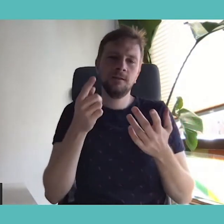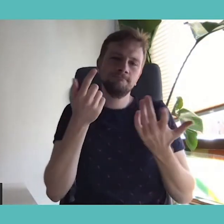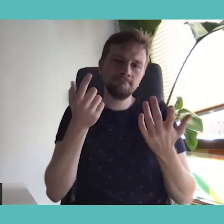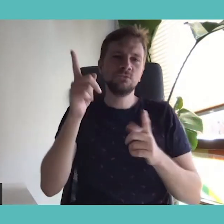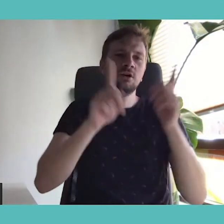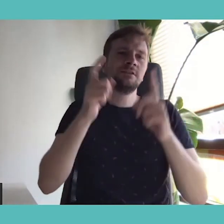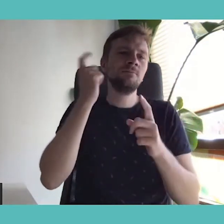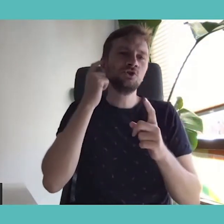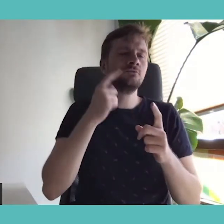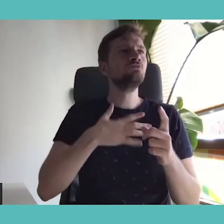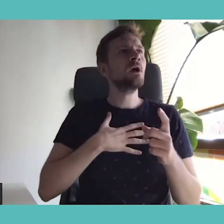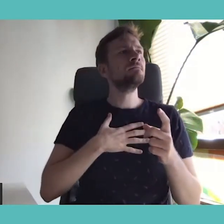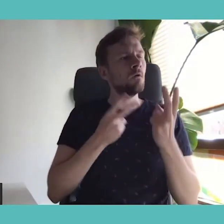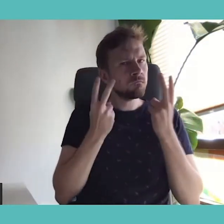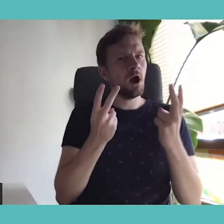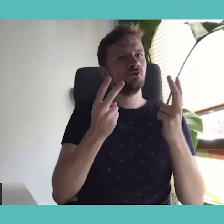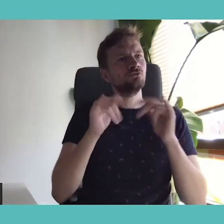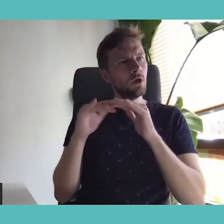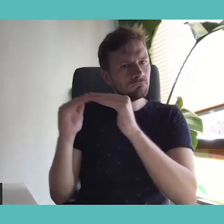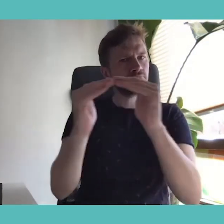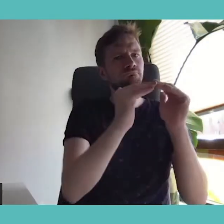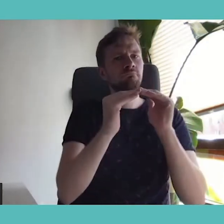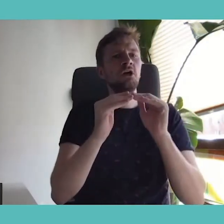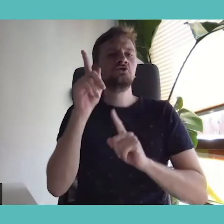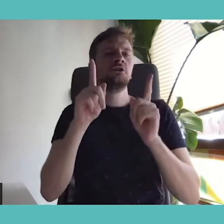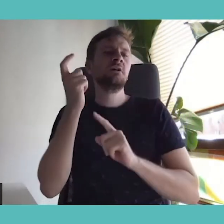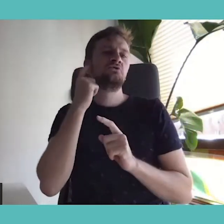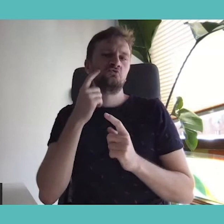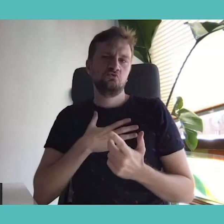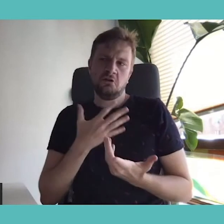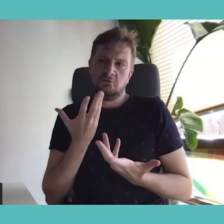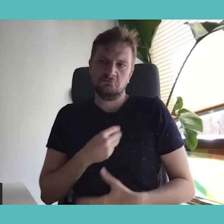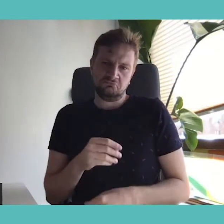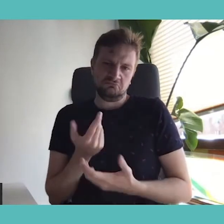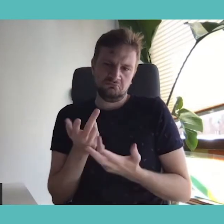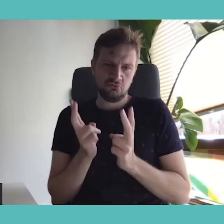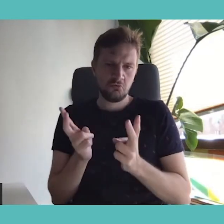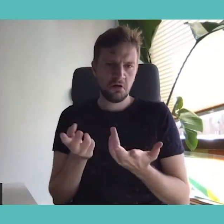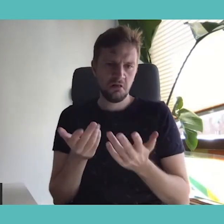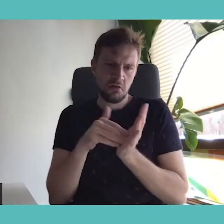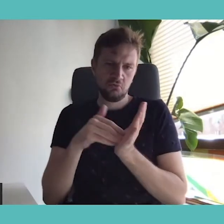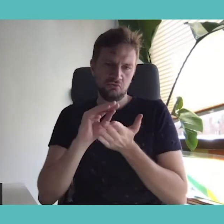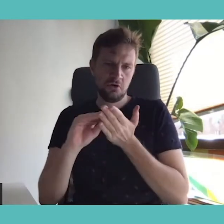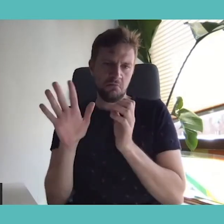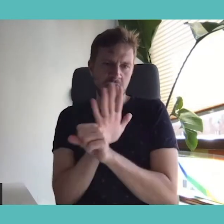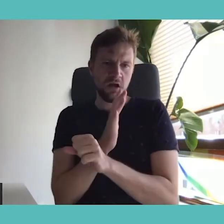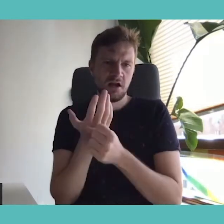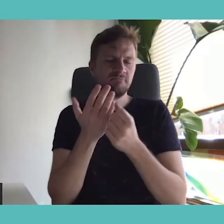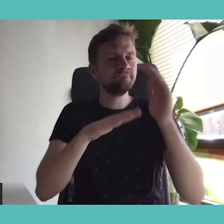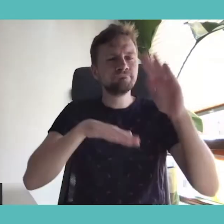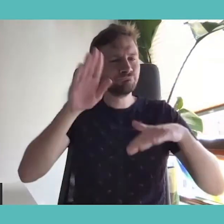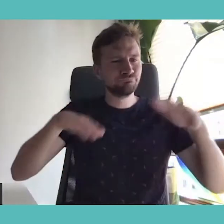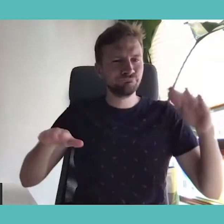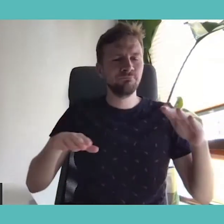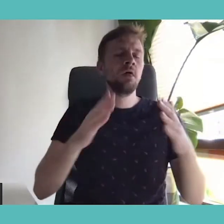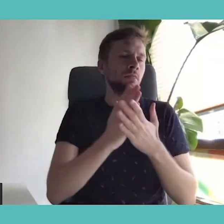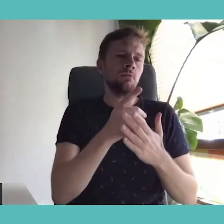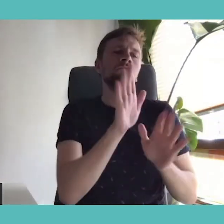Zależy czy dla słyszących ważna jest równość. Czasami nie czują takiej potrzeby.To zależy od nich.